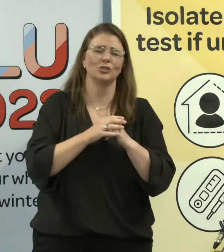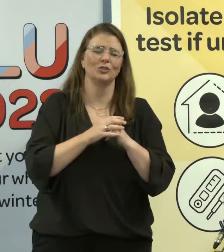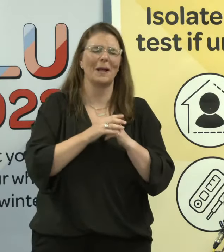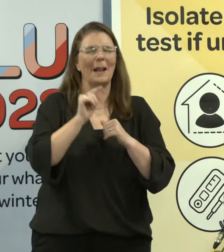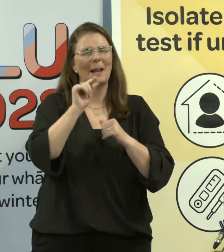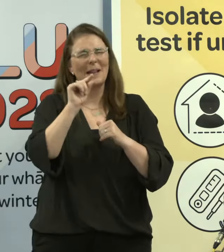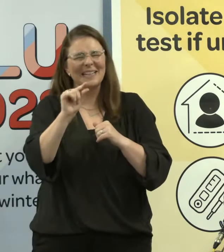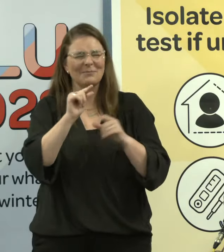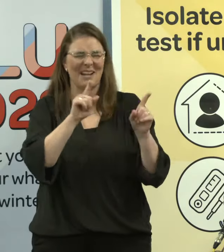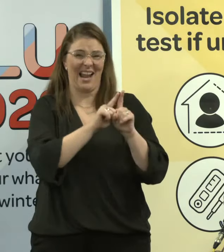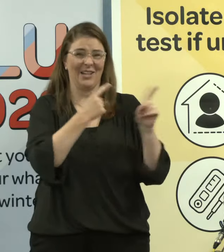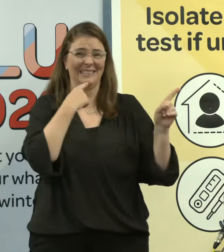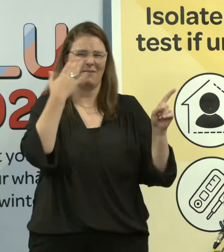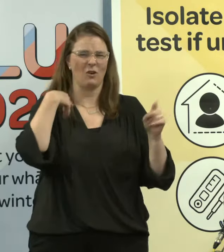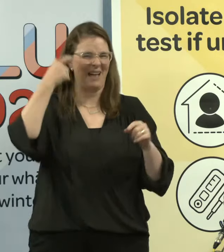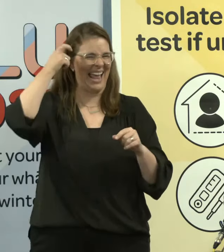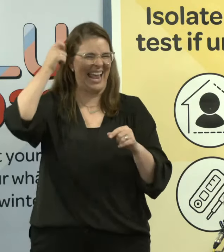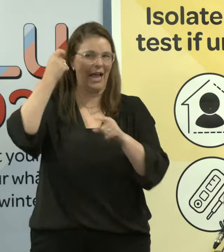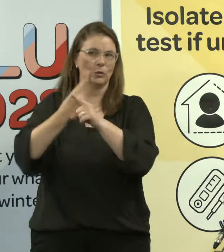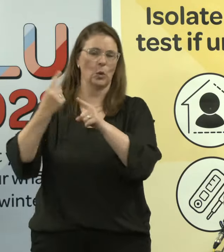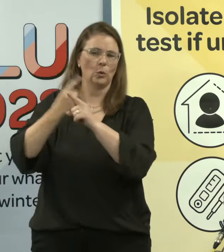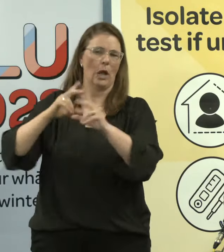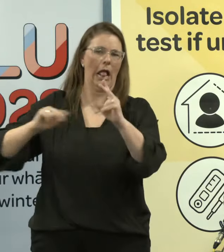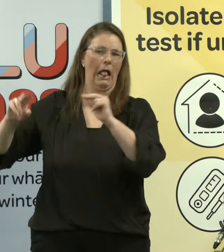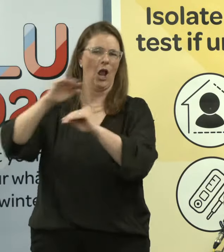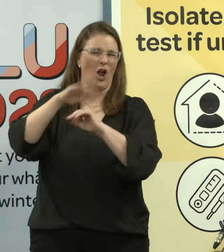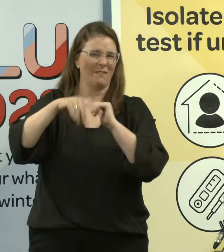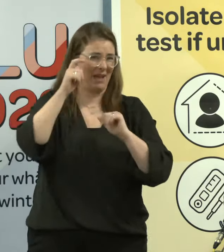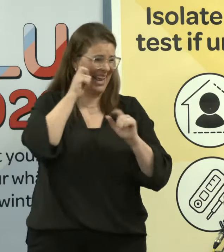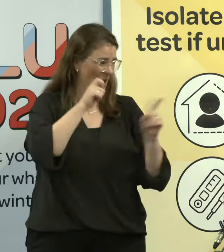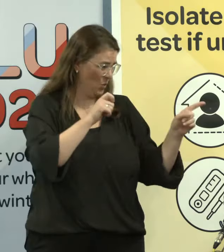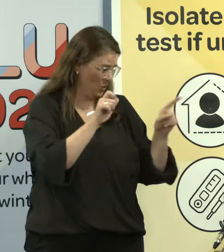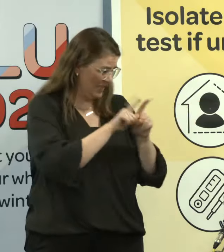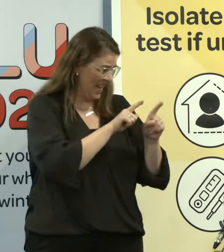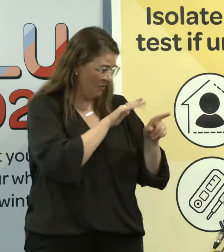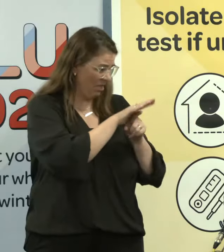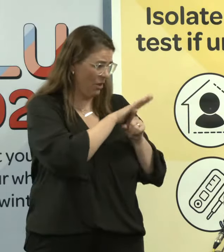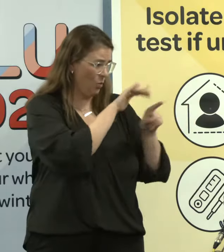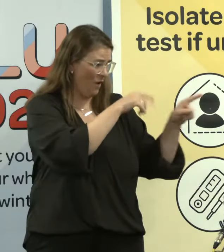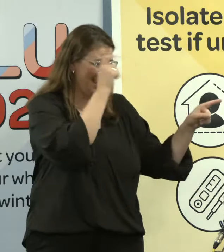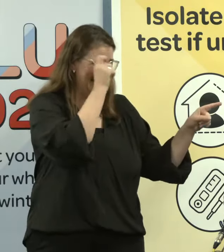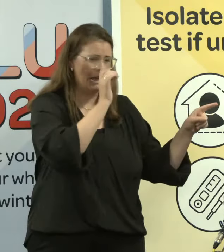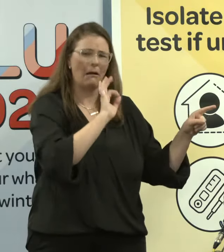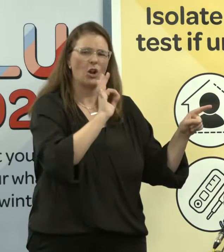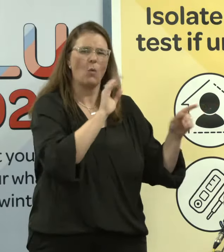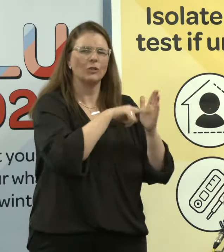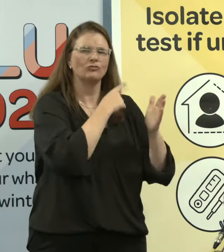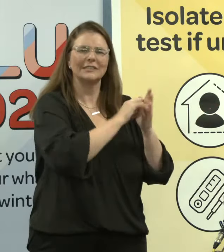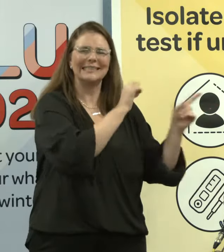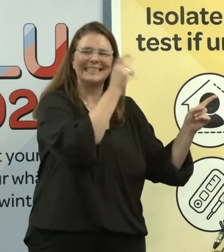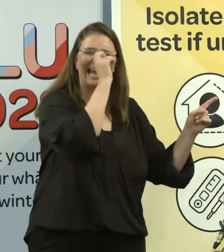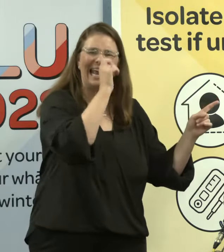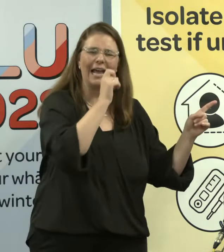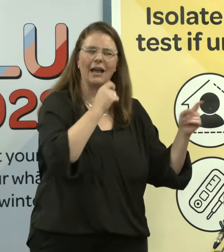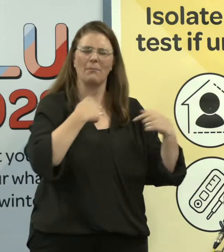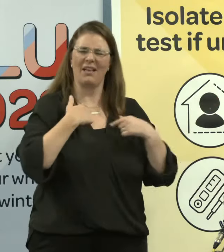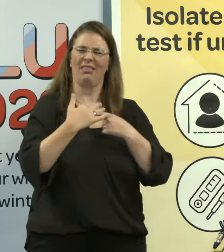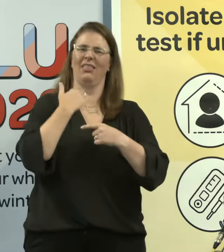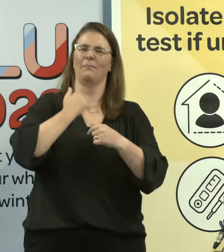te reira? Ae, kaore ano ahau i whiwhi